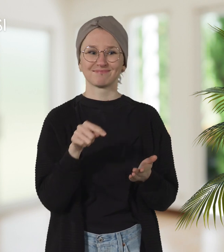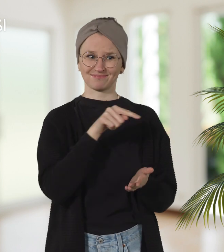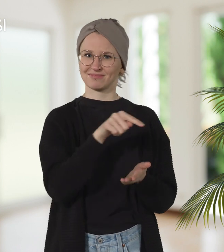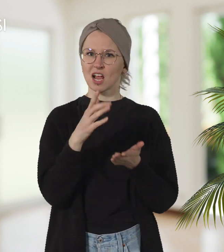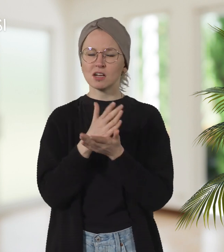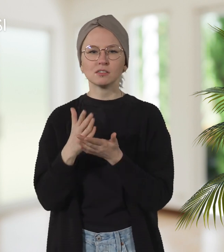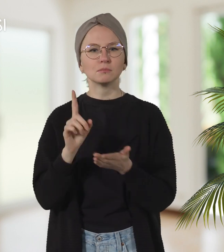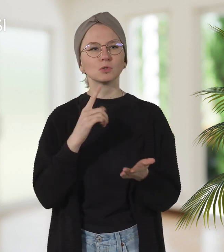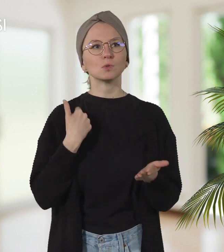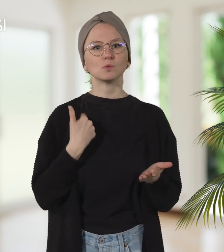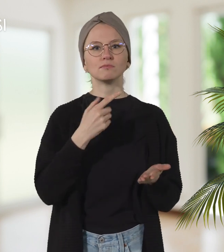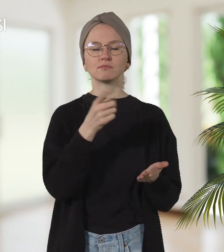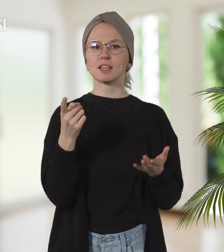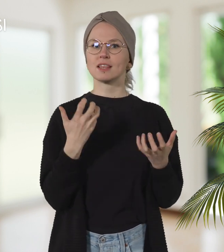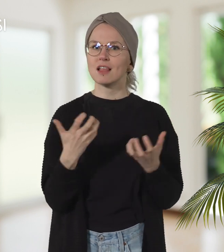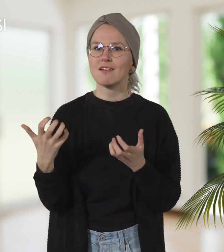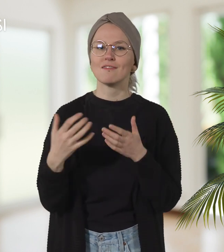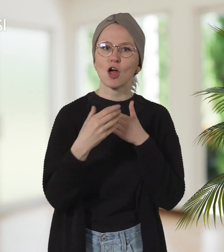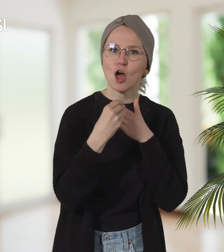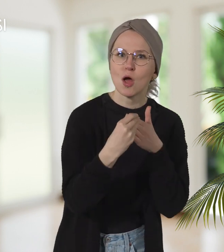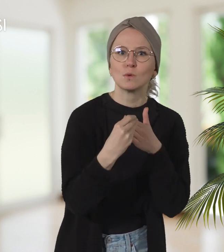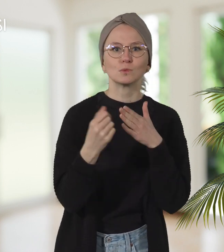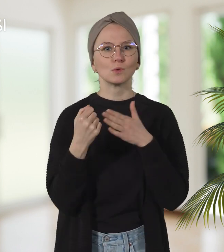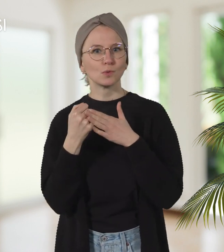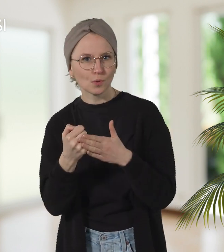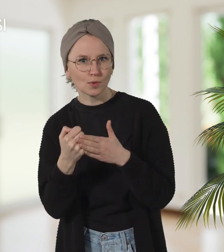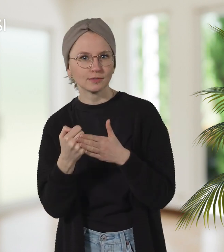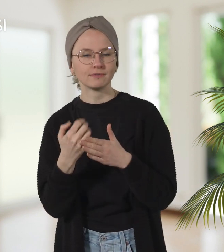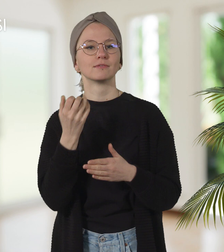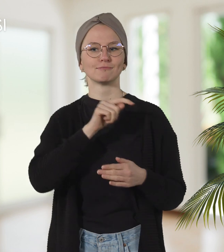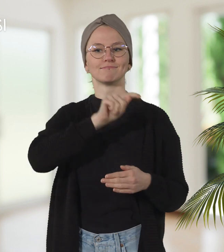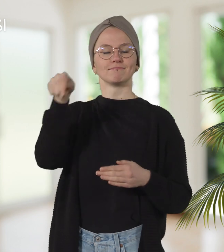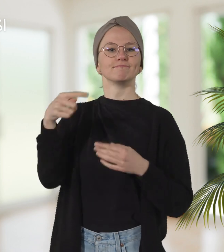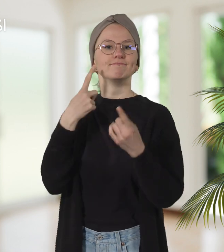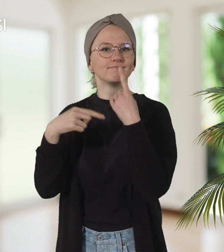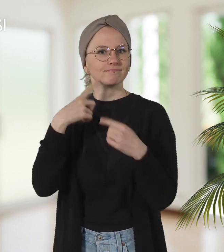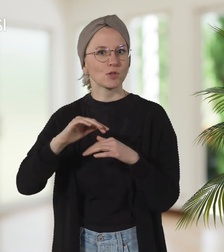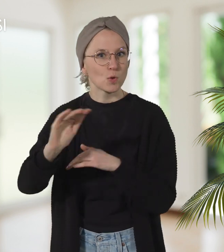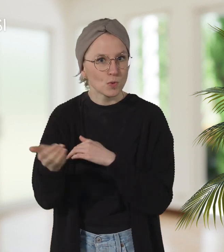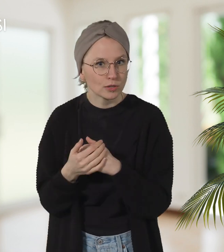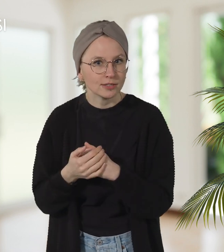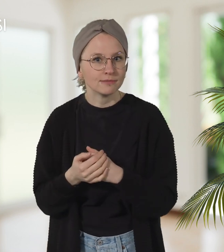joihin on tarvittu ohjausta ja tukea.